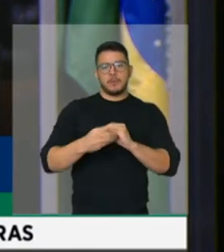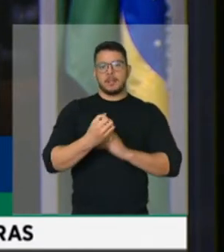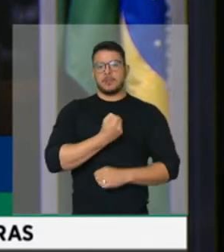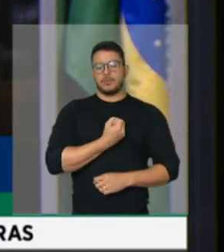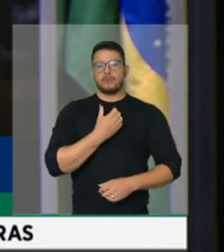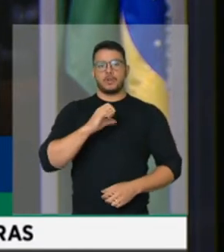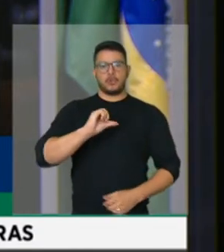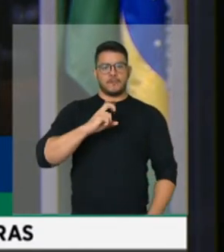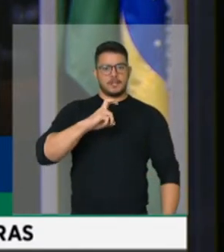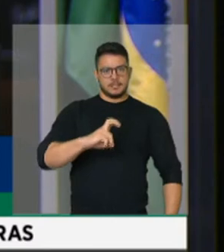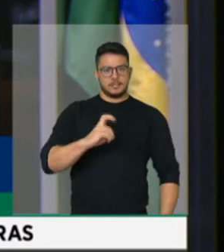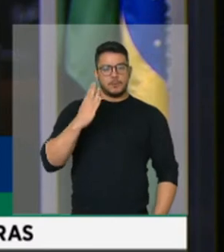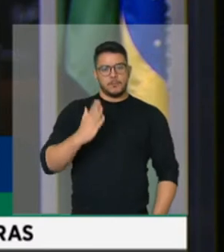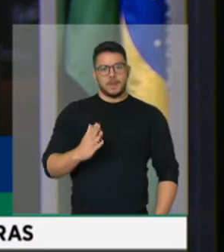COMPLEMENTAR N °. 95 DE 26 DE